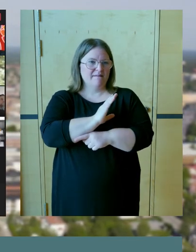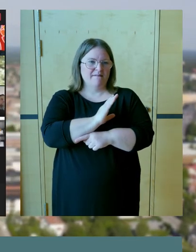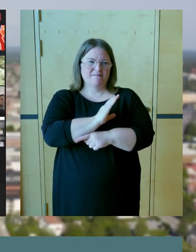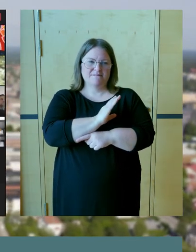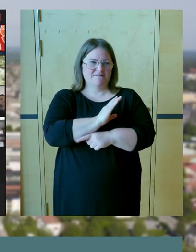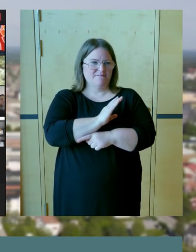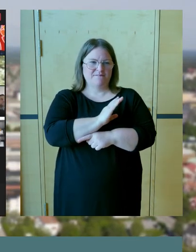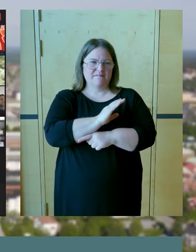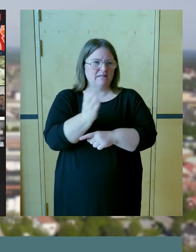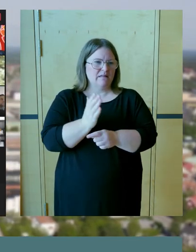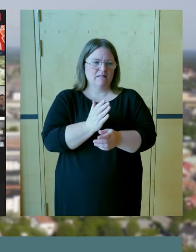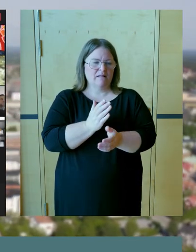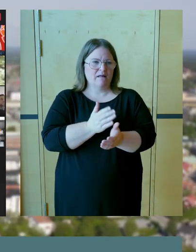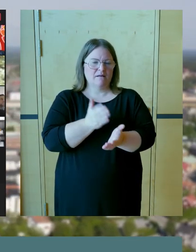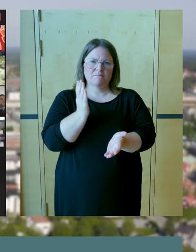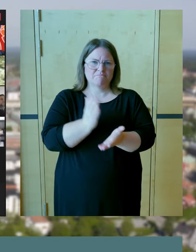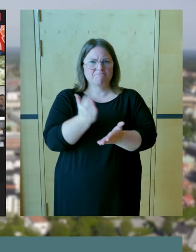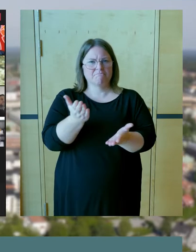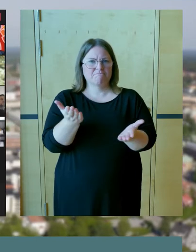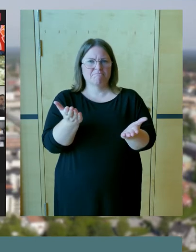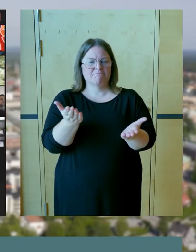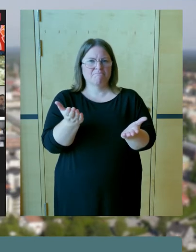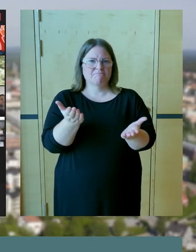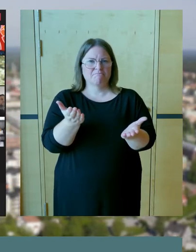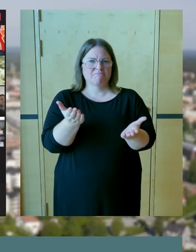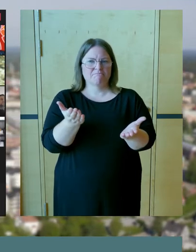Vad vad en skärseld boendeplatser ska kosta